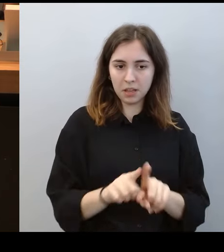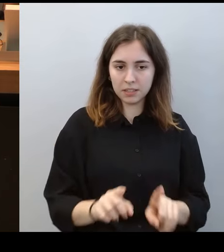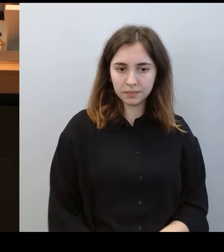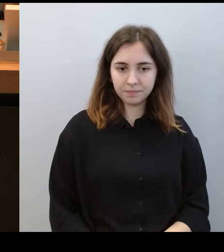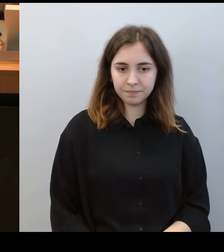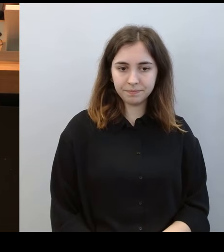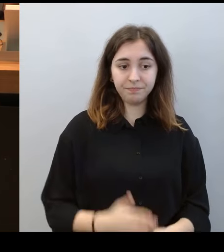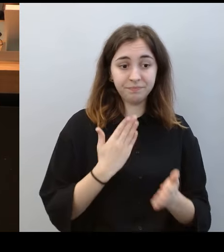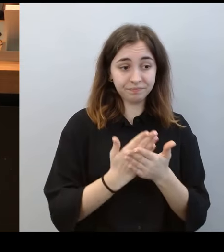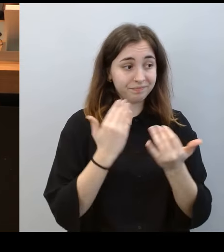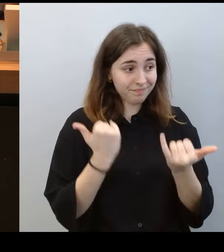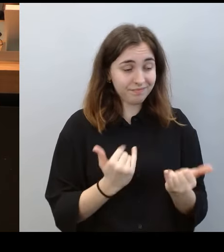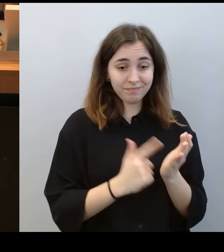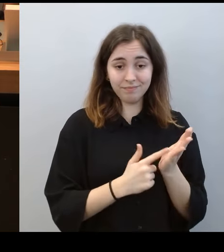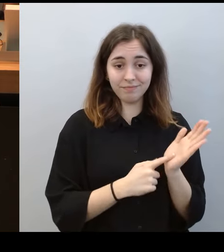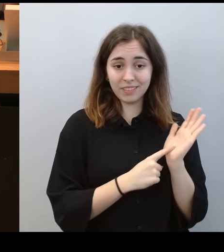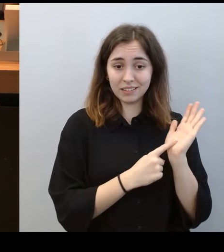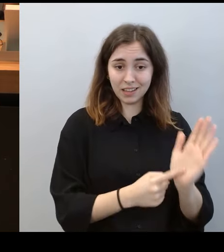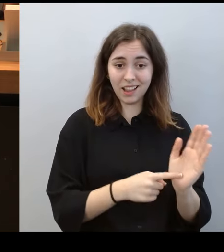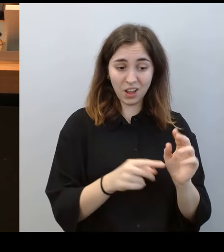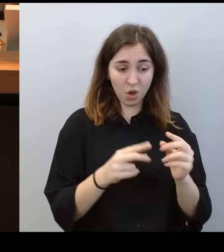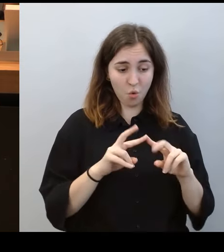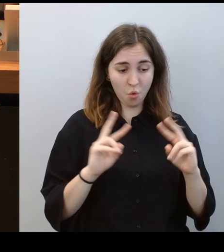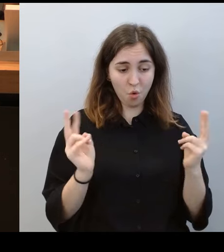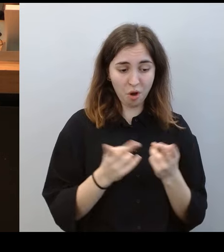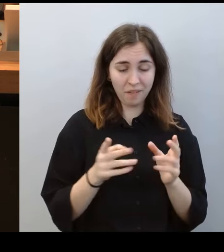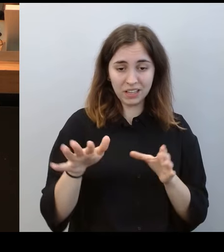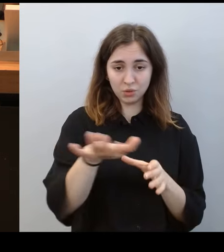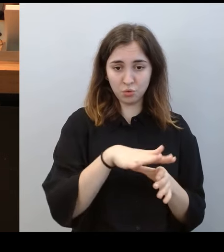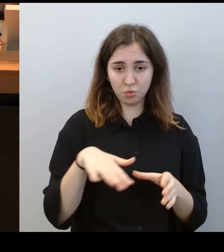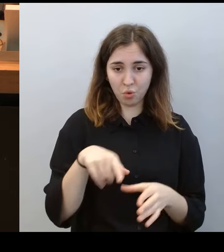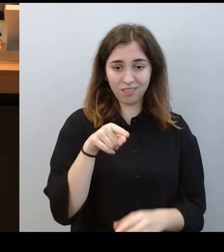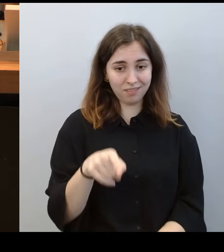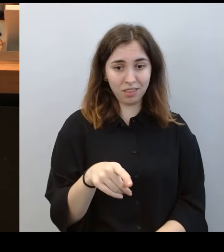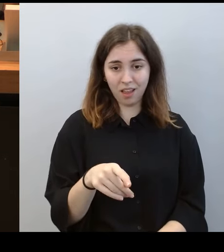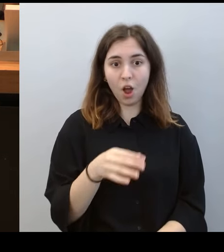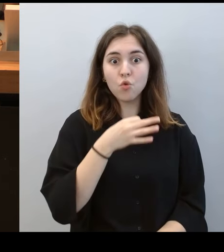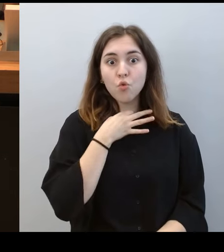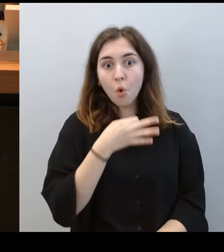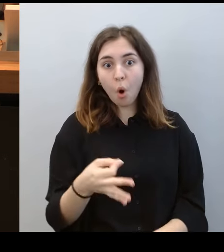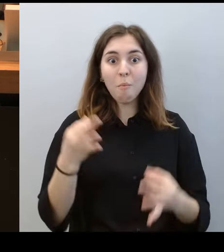Umweltzone nicht länger eine Notwendigkeit ist, sondern vielmehr eine bürokratische Last